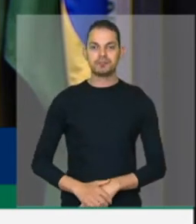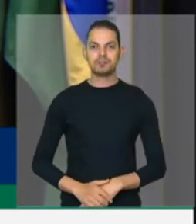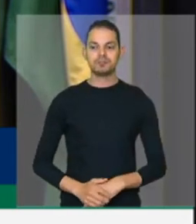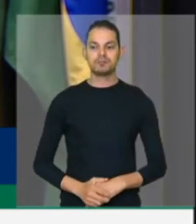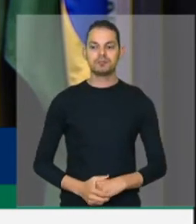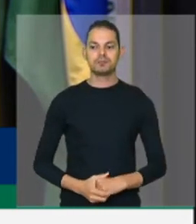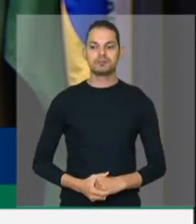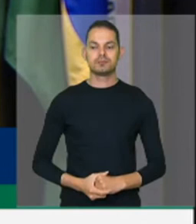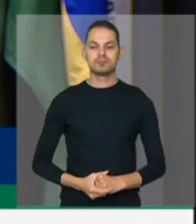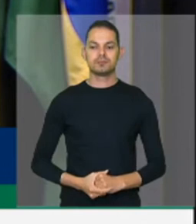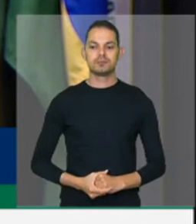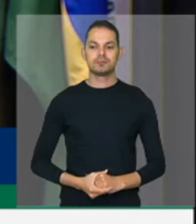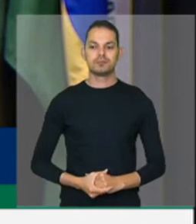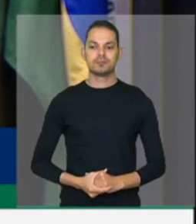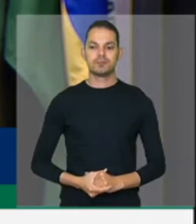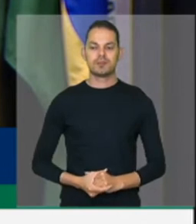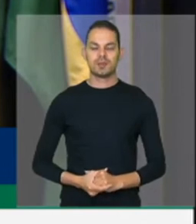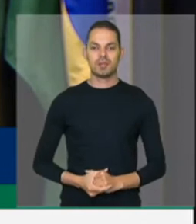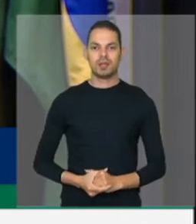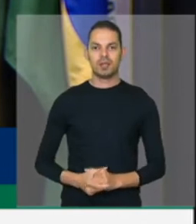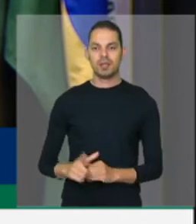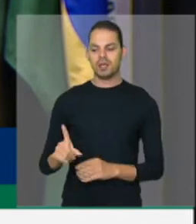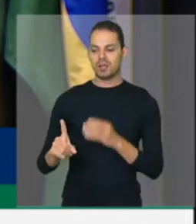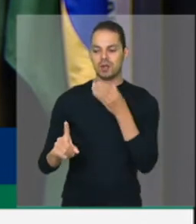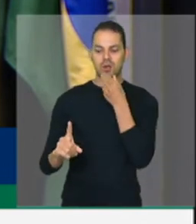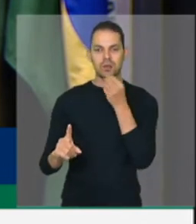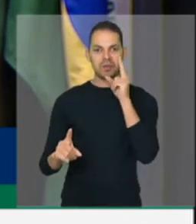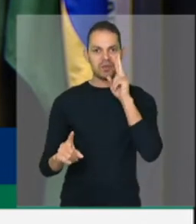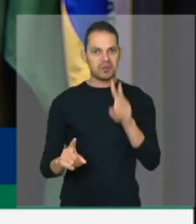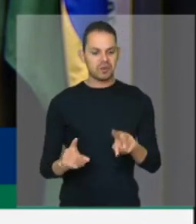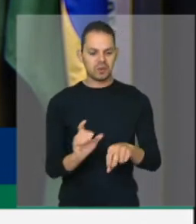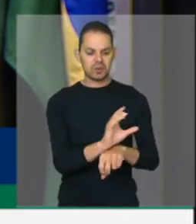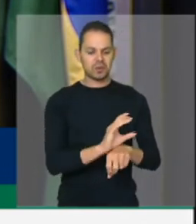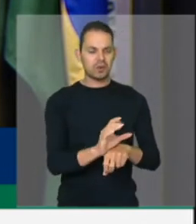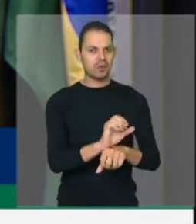NUNES, ELE VÊ , VIU O QUE ESTÁ BEM CLARO NA CONSTITUIÇÃO. NO ARTIGO 5 °